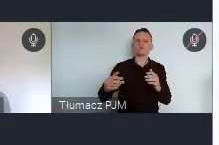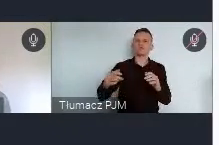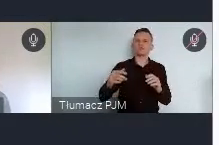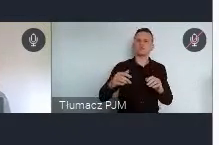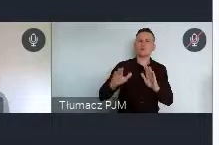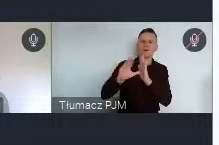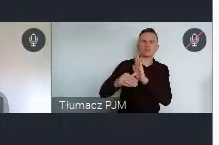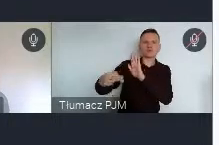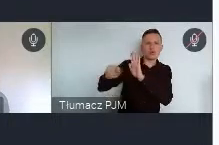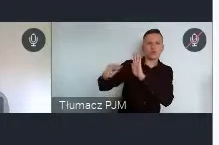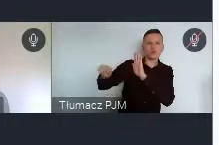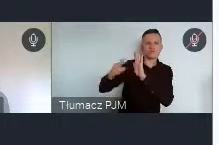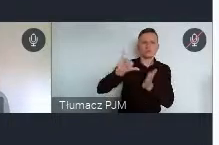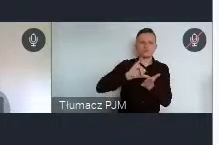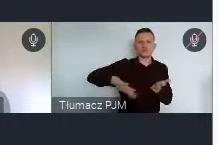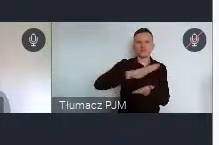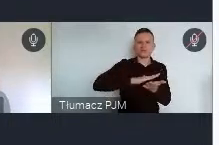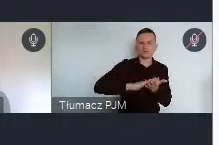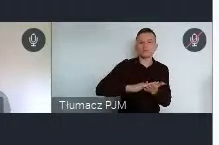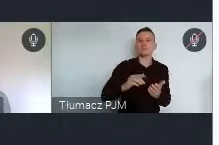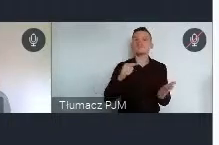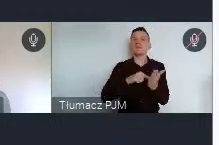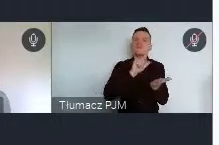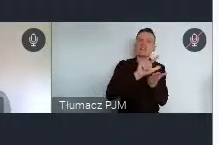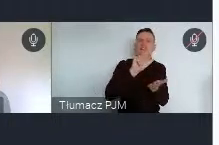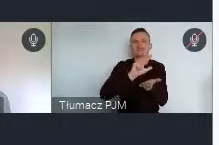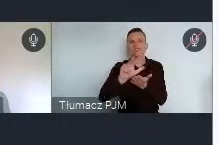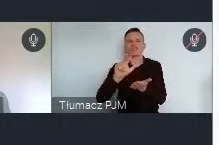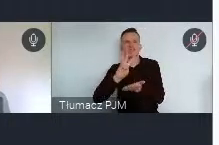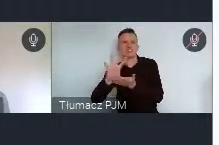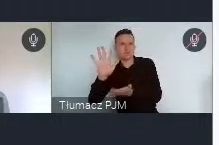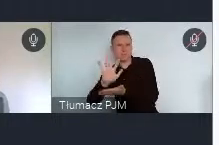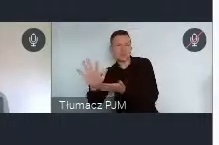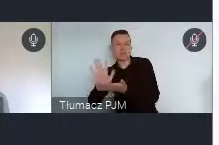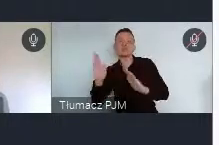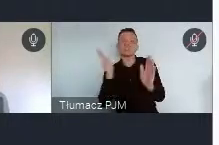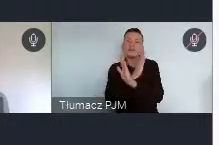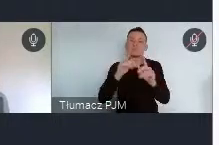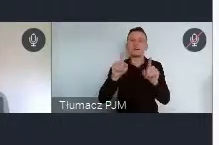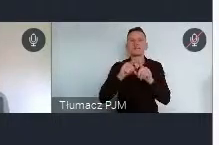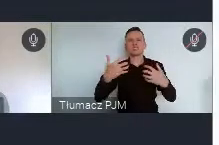a więc te Cele 12, 13, 14 i 15, klimat, życie pod wodą, życie na lądzie,